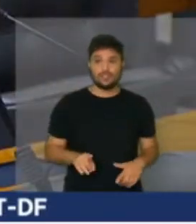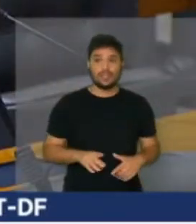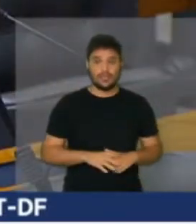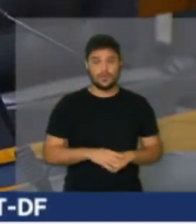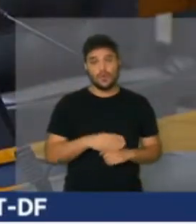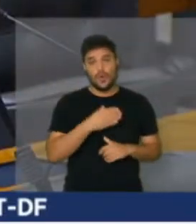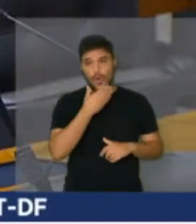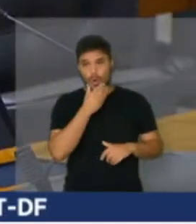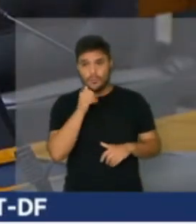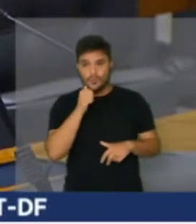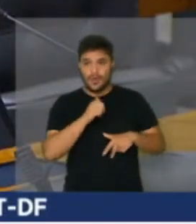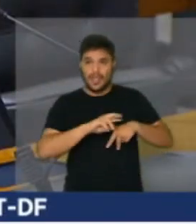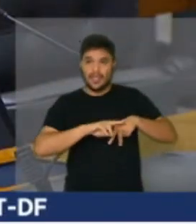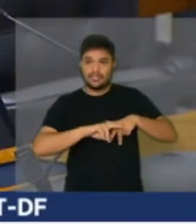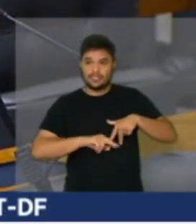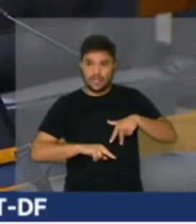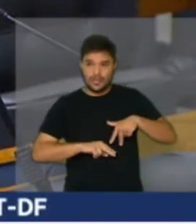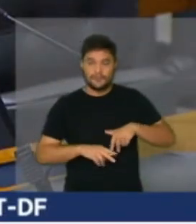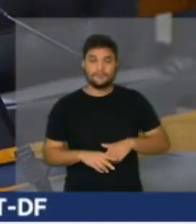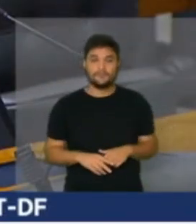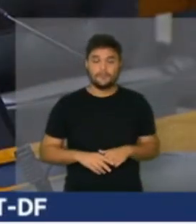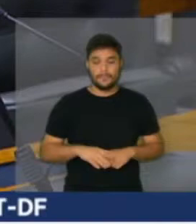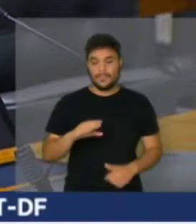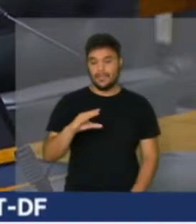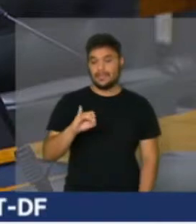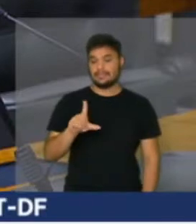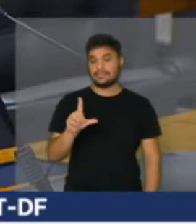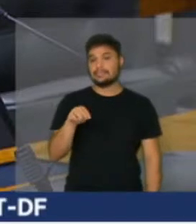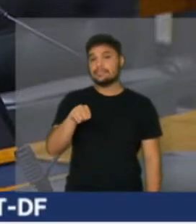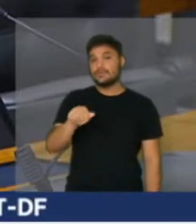ENTRE HOMENS E MULHERES. ZILMA COM CERTEZA VAI DEIXAR MUITA SAUDADE EM TODAS AS PESSOAS QUE APRENDEM A PEGAR A VIDA